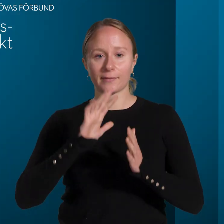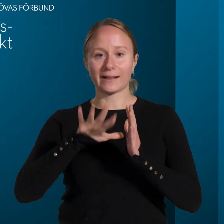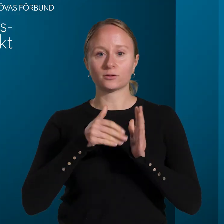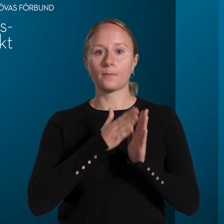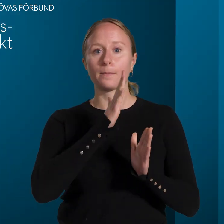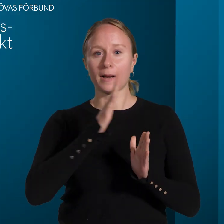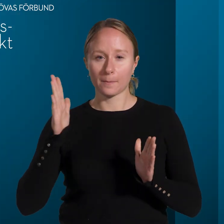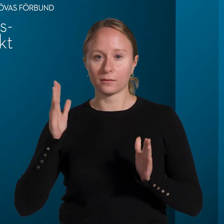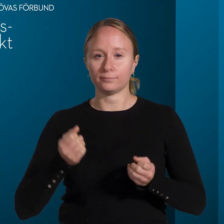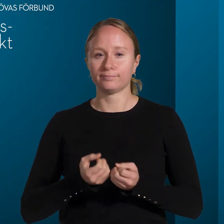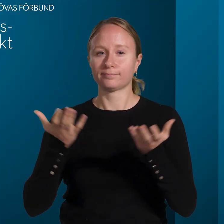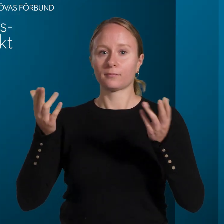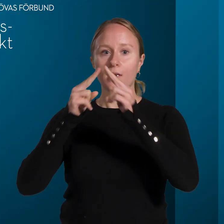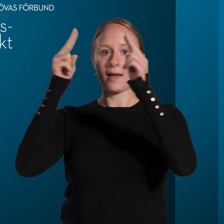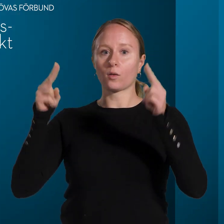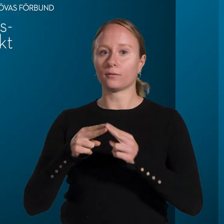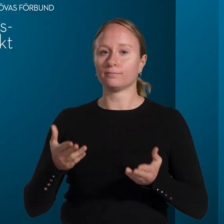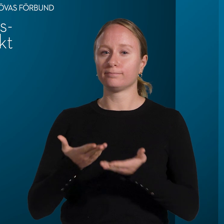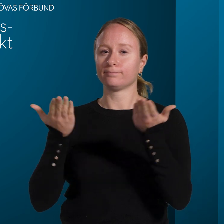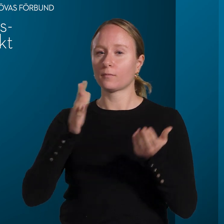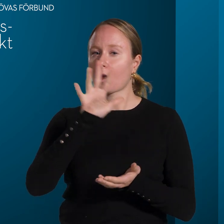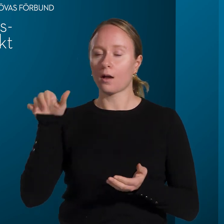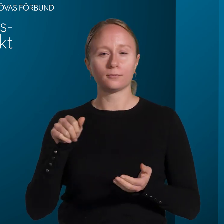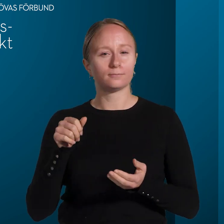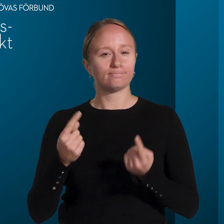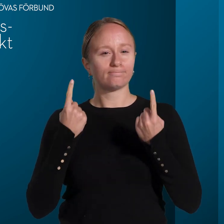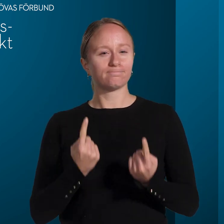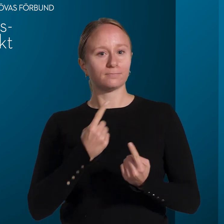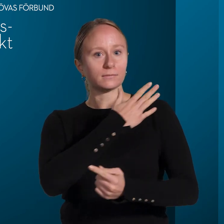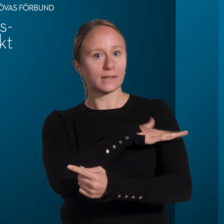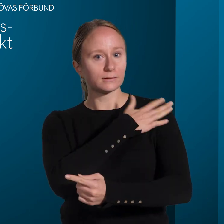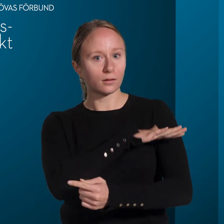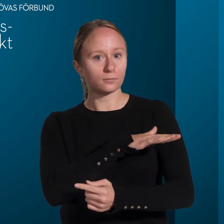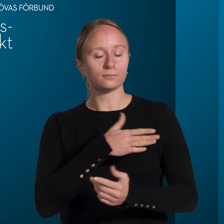Teckenspråkiga biblioteket erbjuder en internationellt unik service -